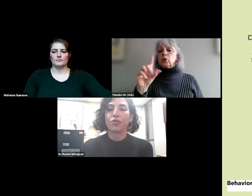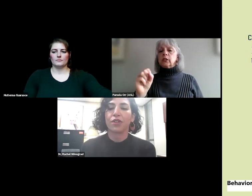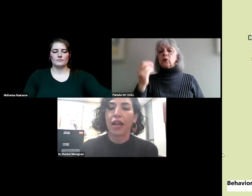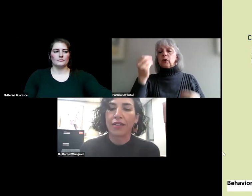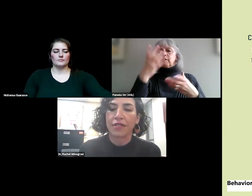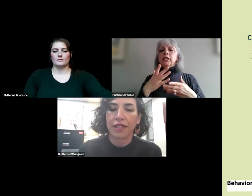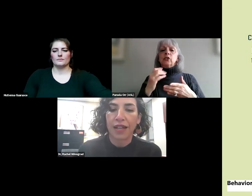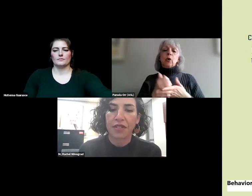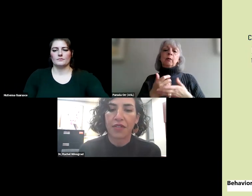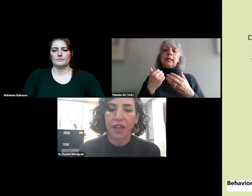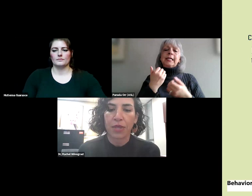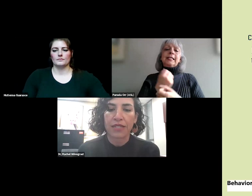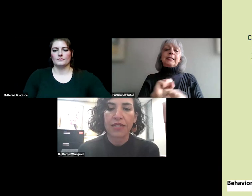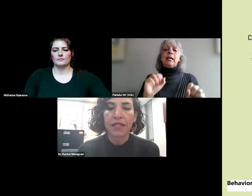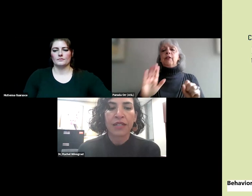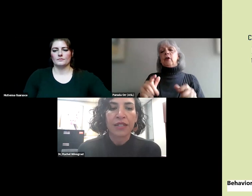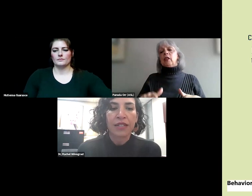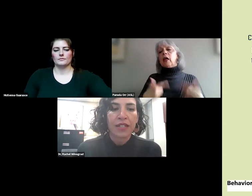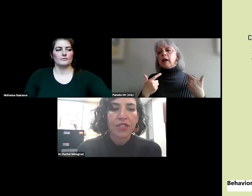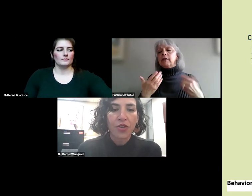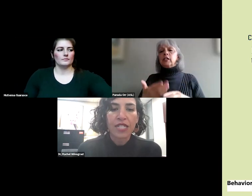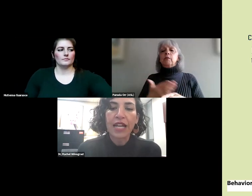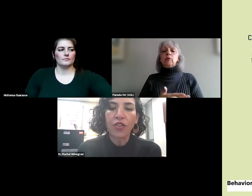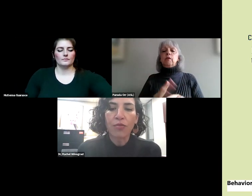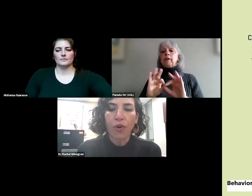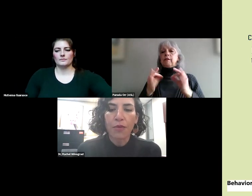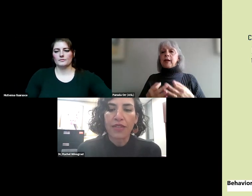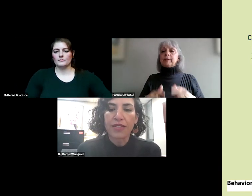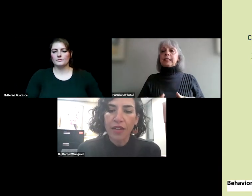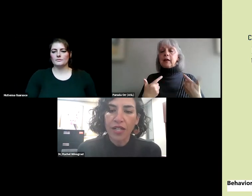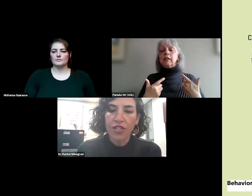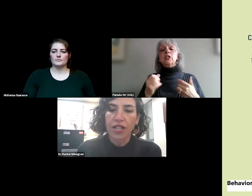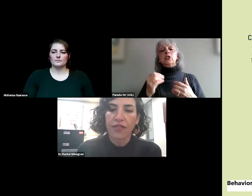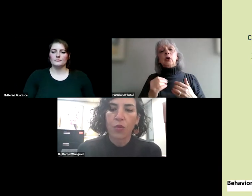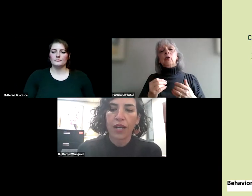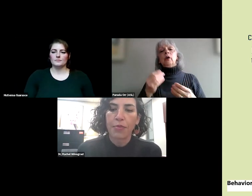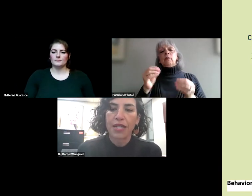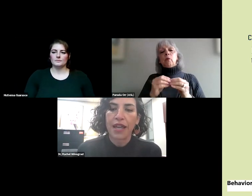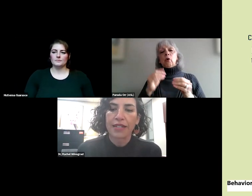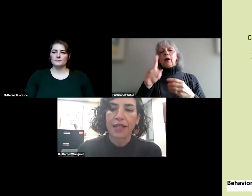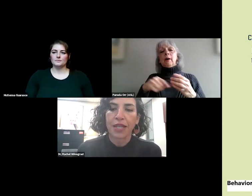y mejorar sus vidas y las de sus familias. Para contarles más sobre la Iniciativa para Centrar y lo que sucedió después,